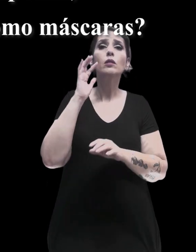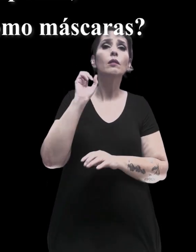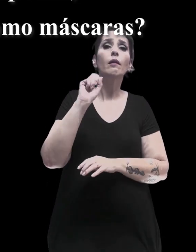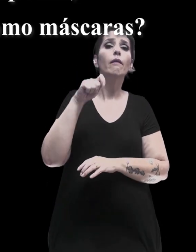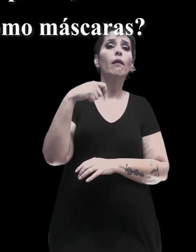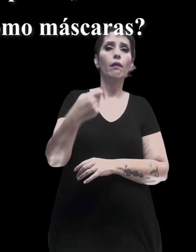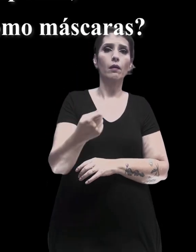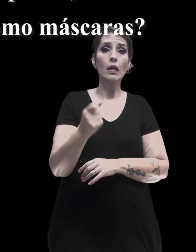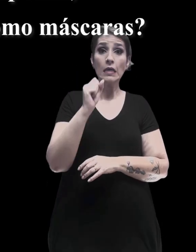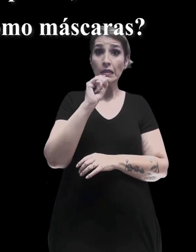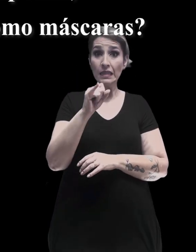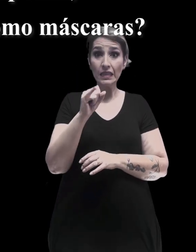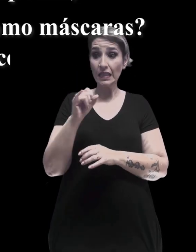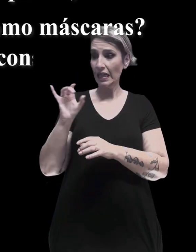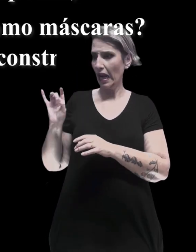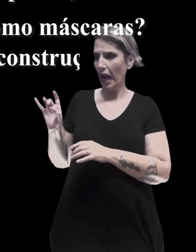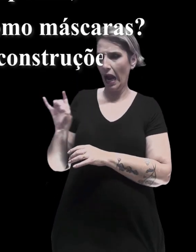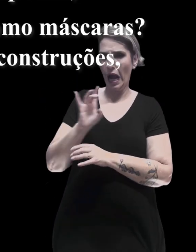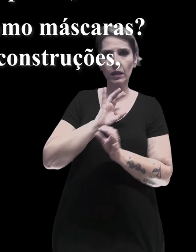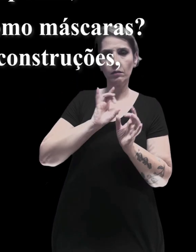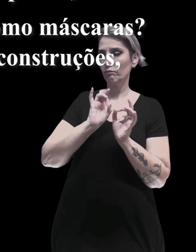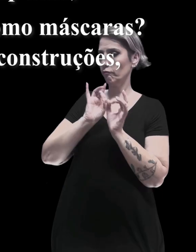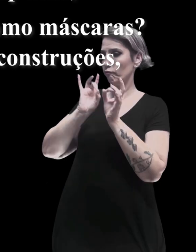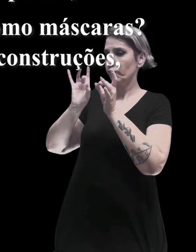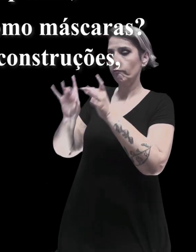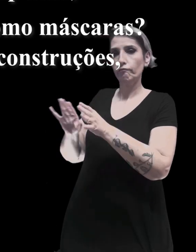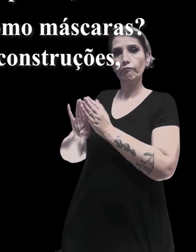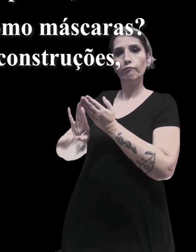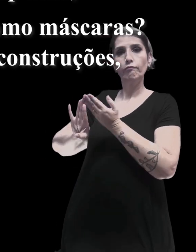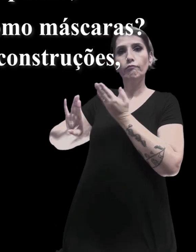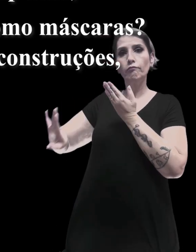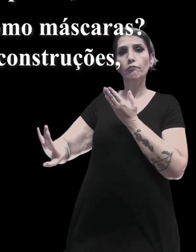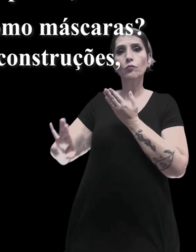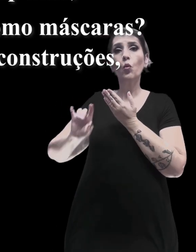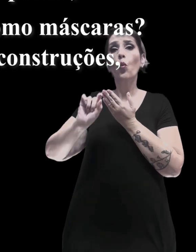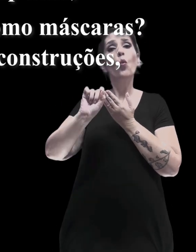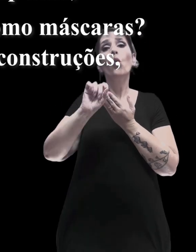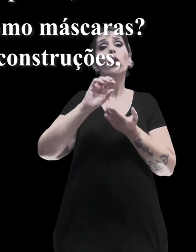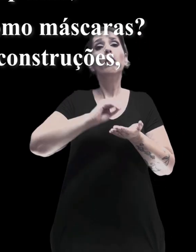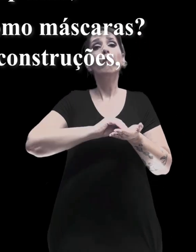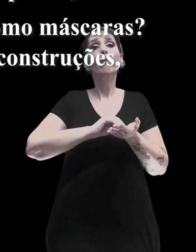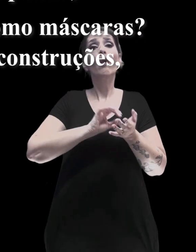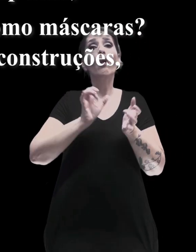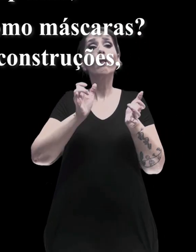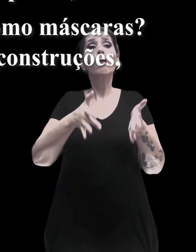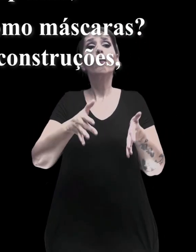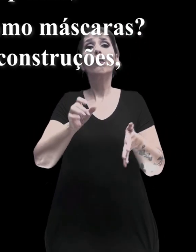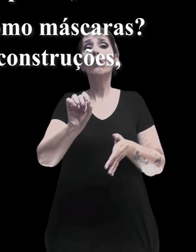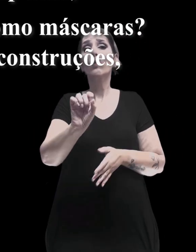Se você deixar de lado essas construções... o que resta?